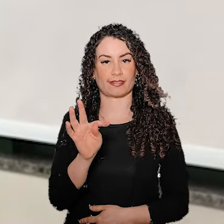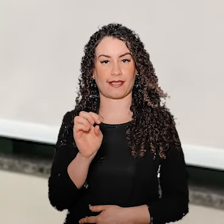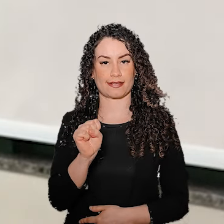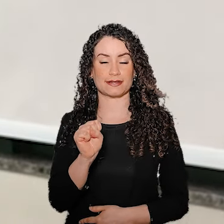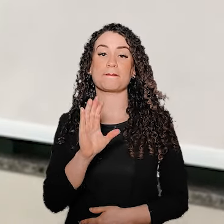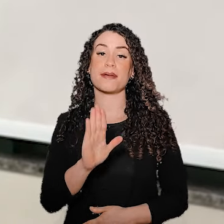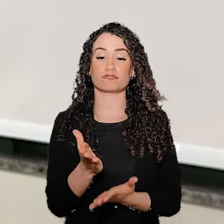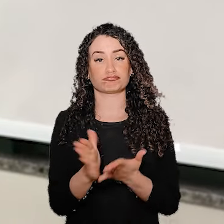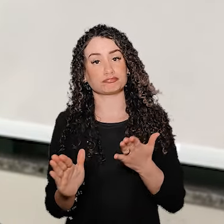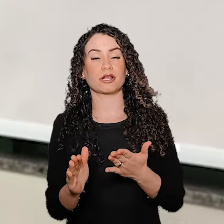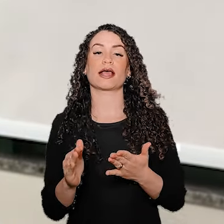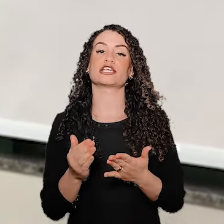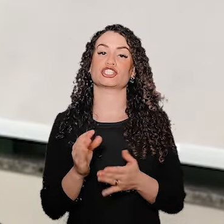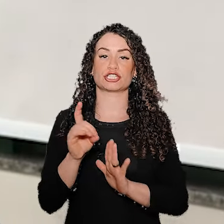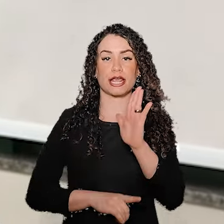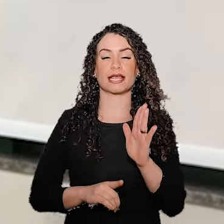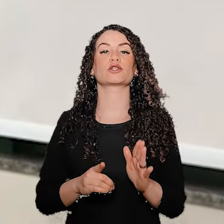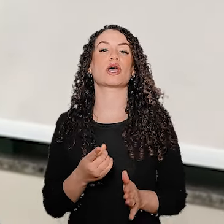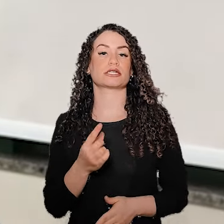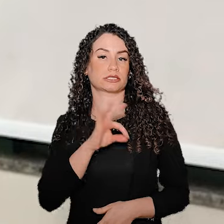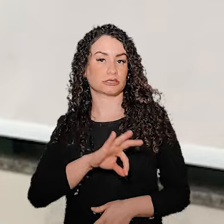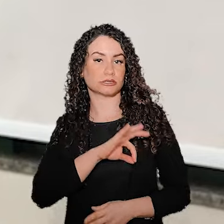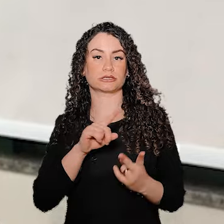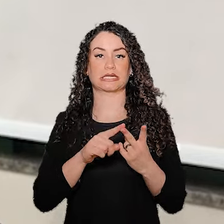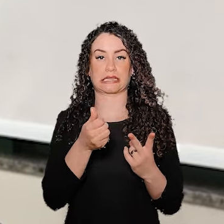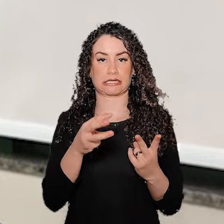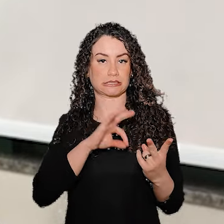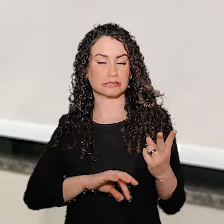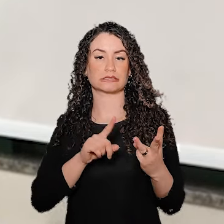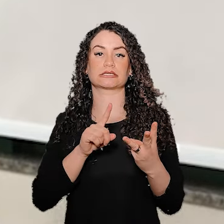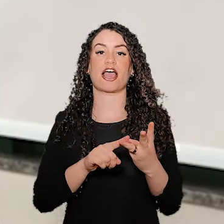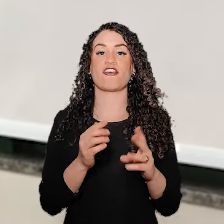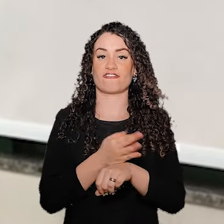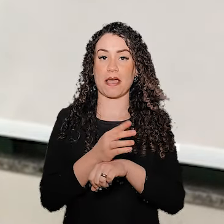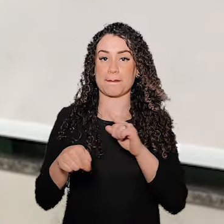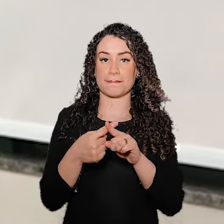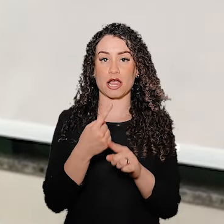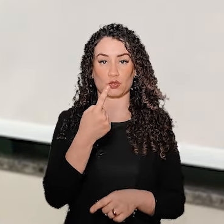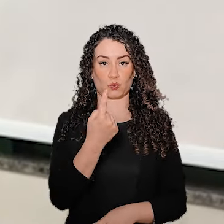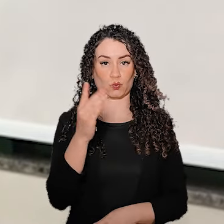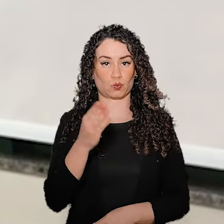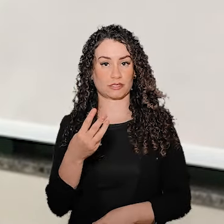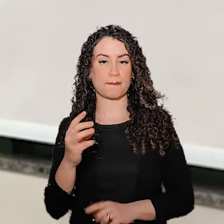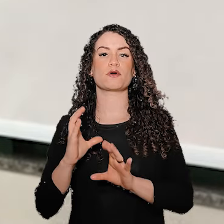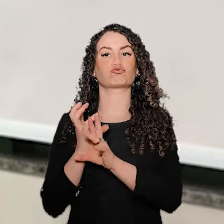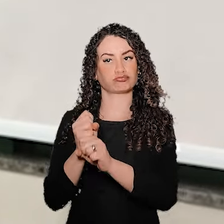Mas os demais direitos, como o saldo salarial, 13º, férias mais 1/3 deverão ser pagos na integralidade.